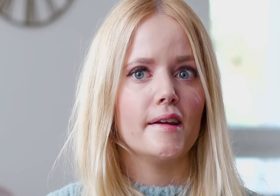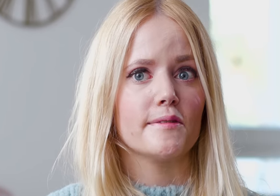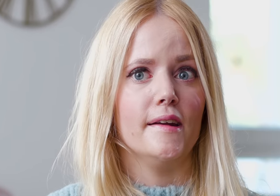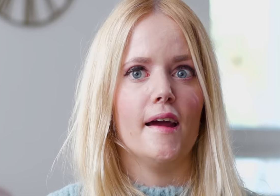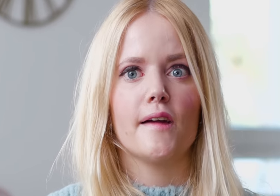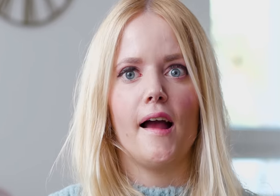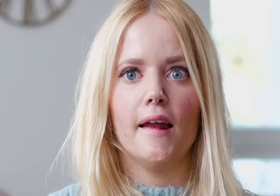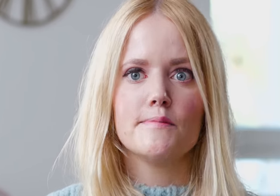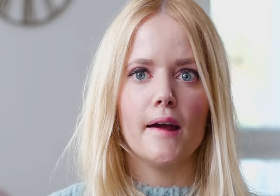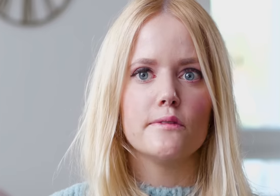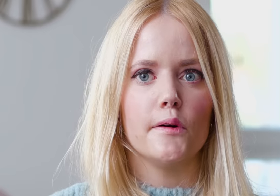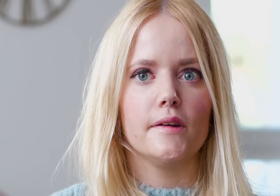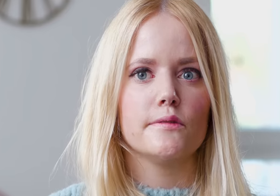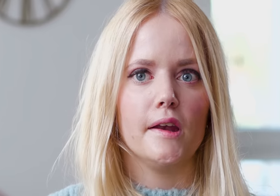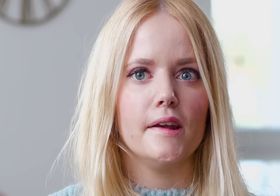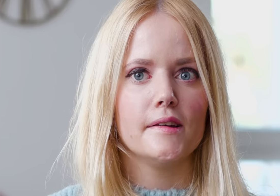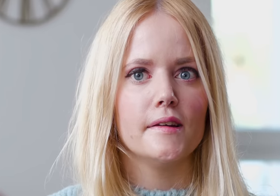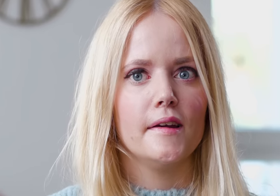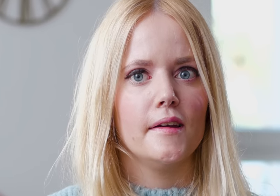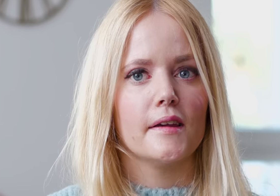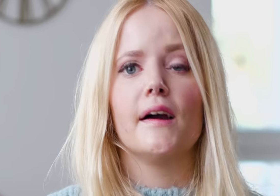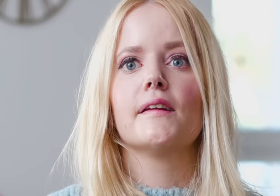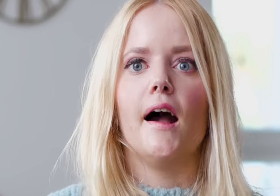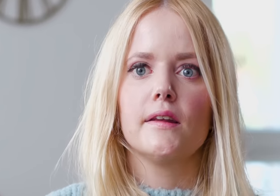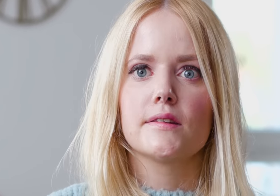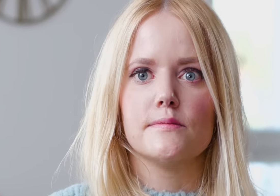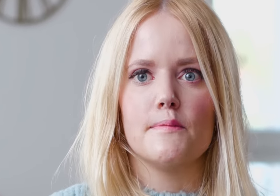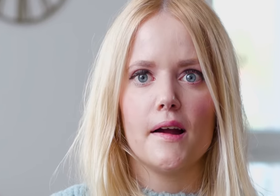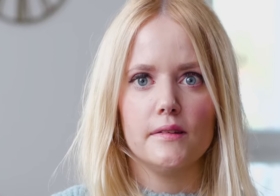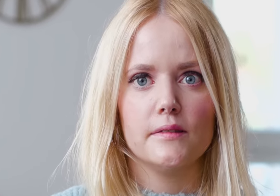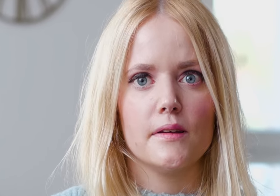Ich werde alle meine Freunde verlieren. Ich kann gar nichts mehr machen.